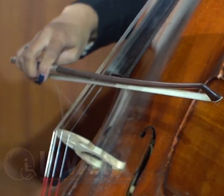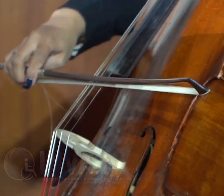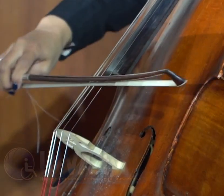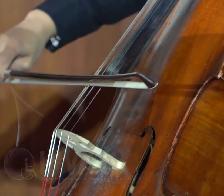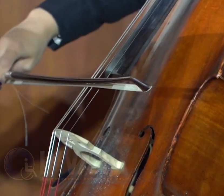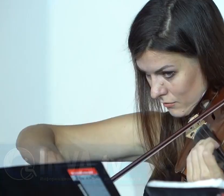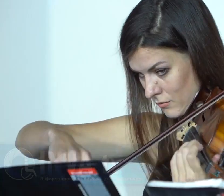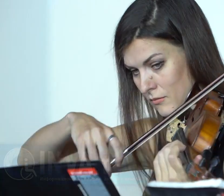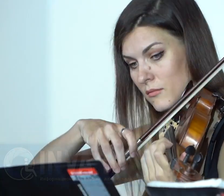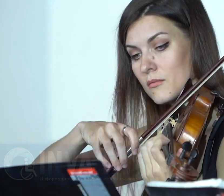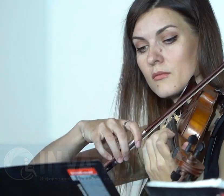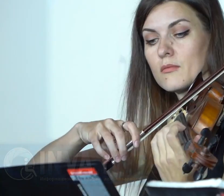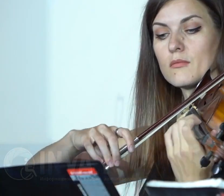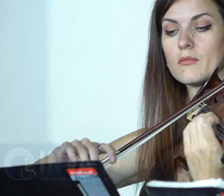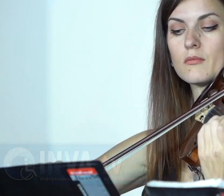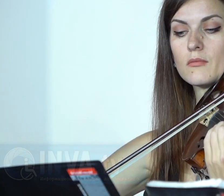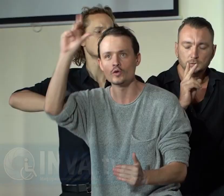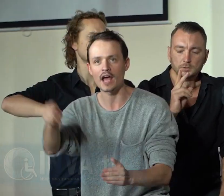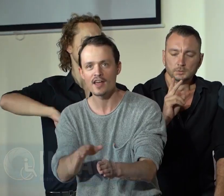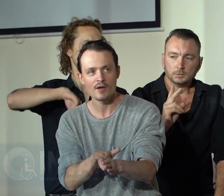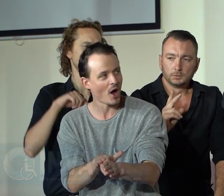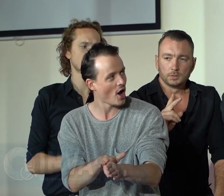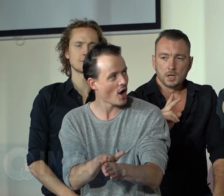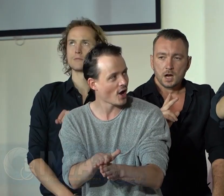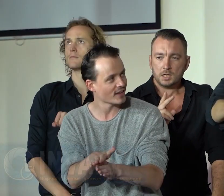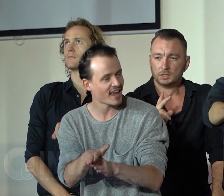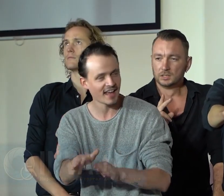камерная музыка и песни на жестовом языке в исполнении